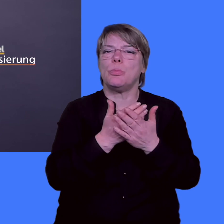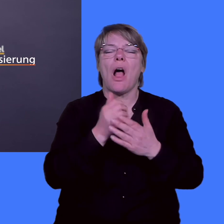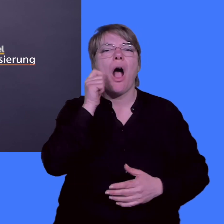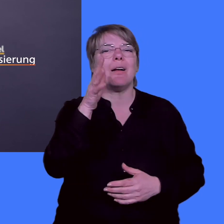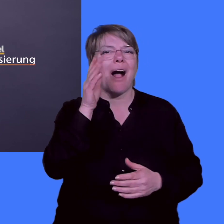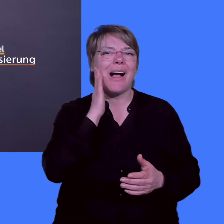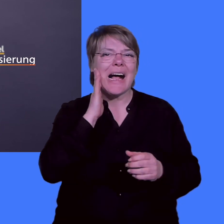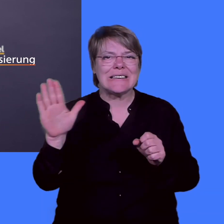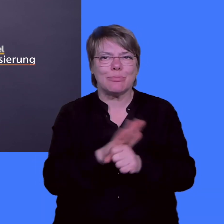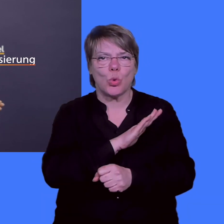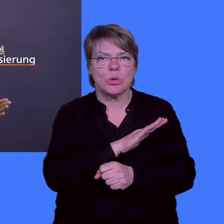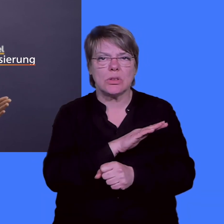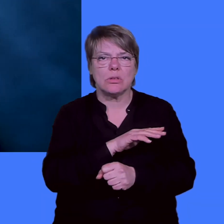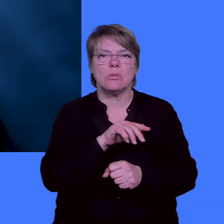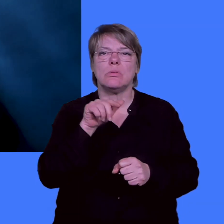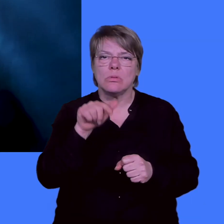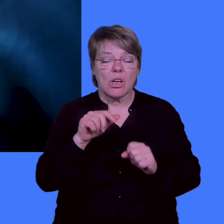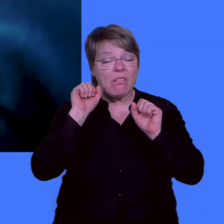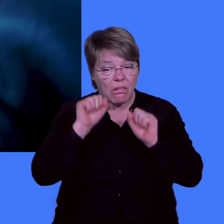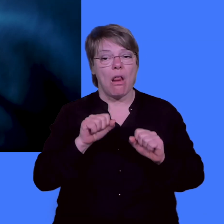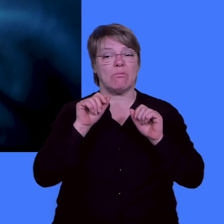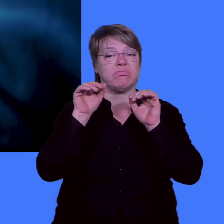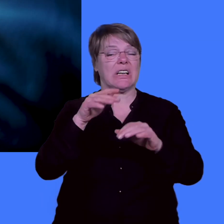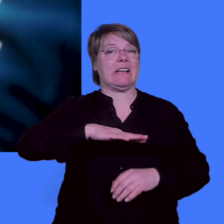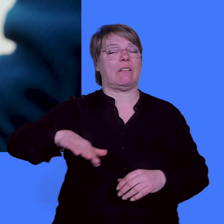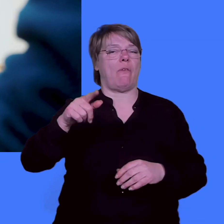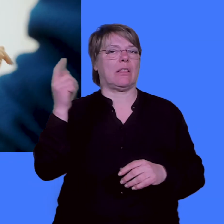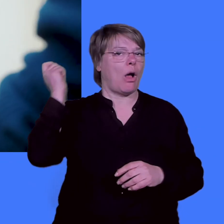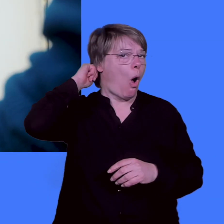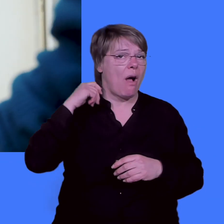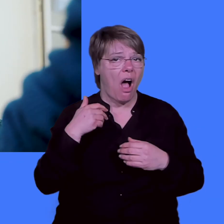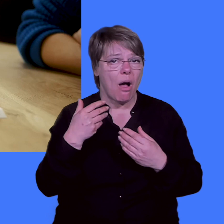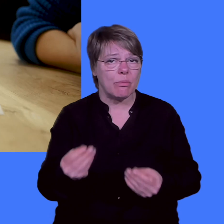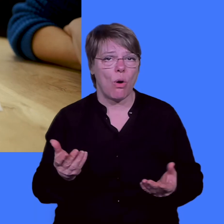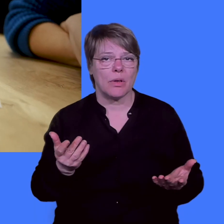Und in dieser ganzen Bandbreite gibt es Kinder, die einen schwereren Zugang haben.